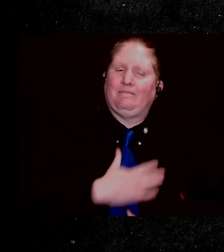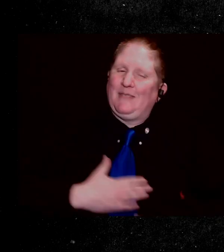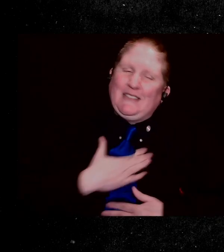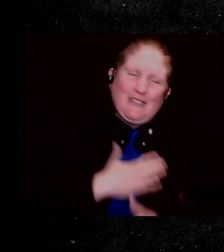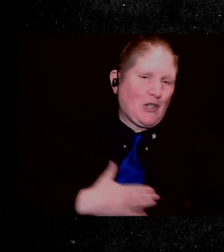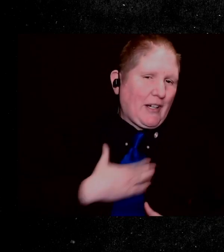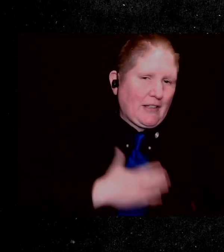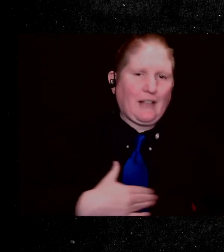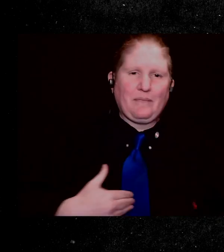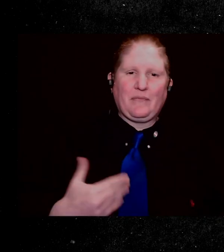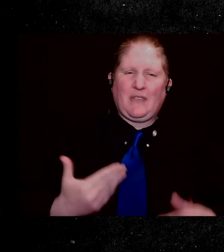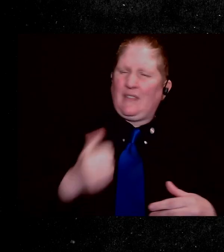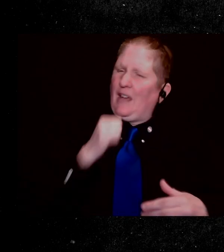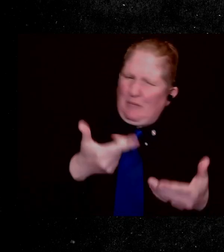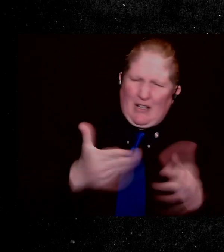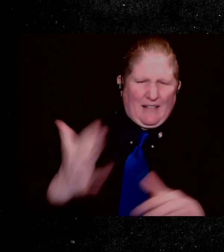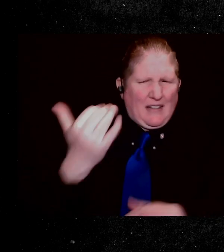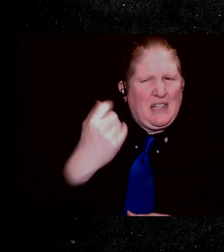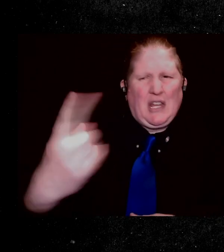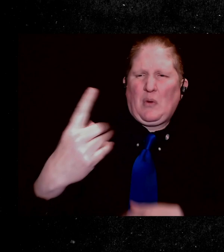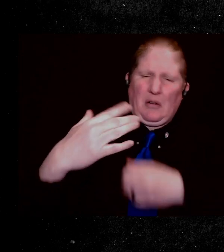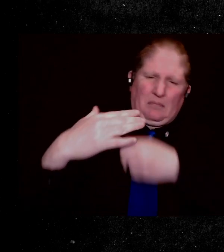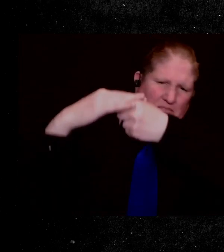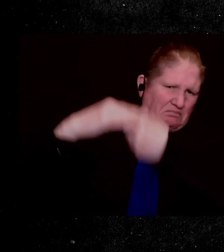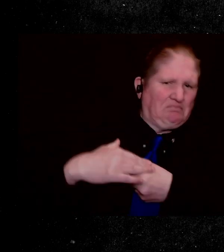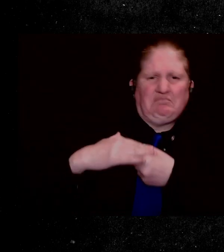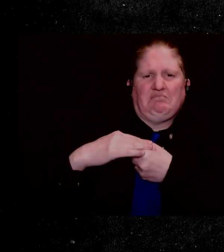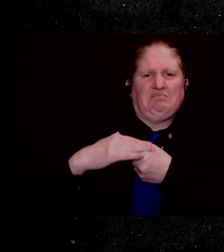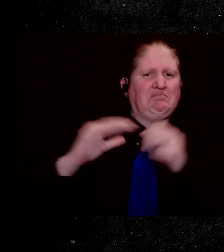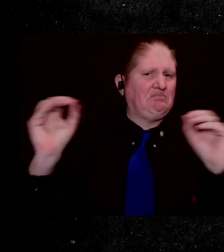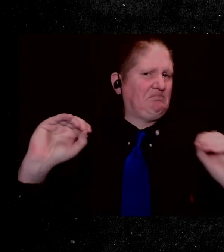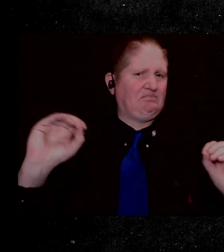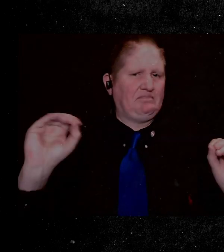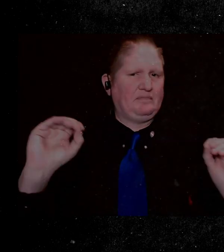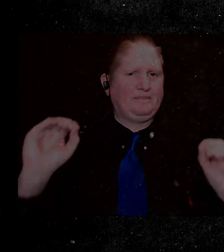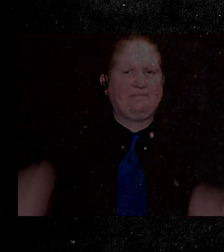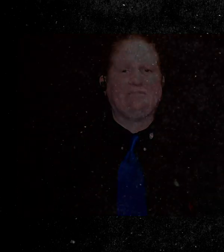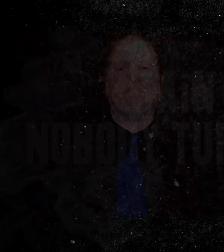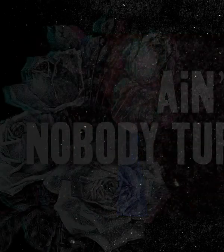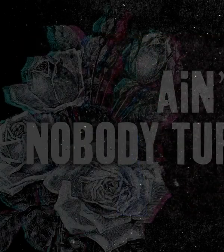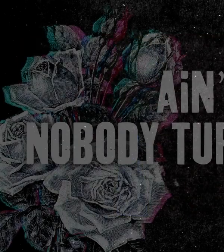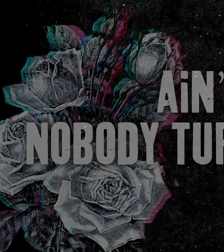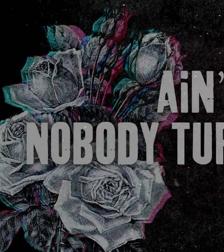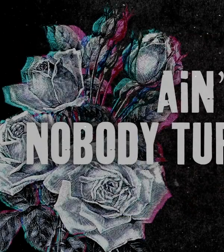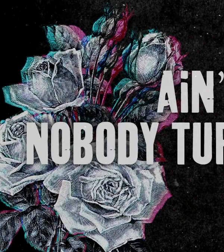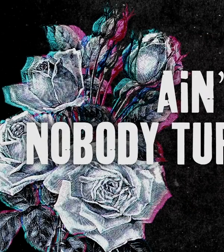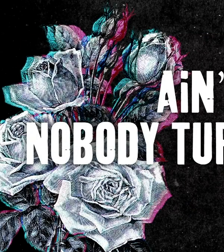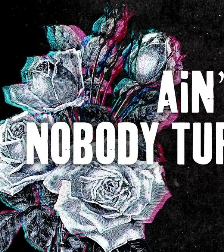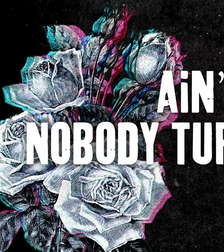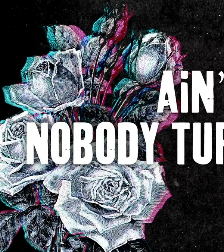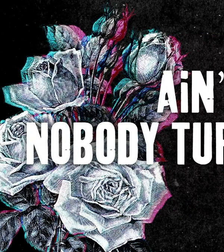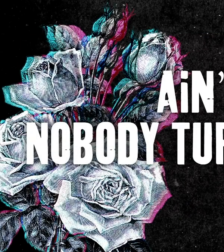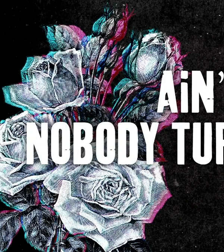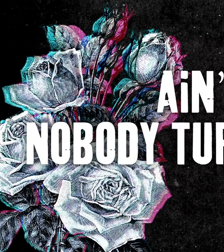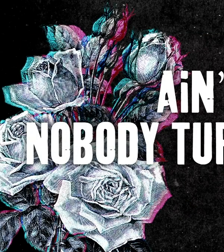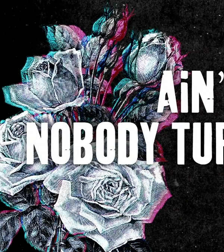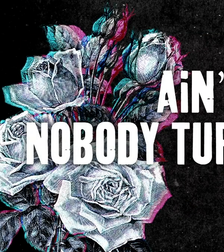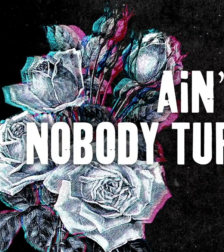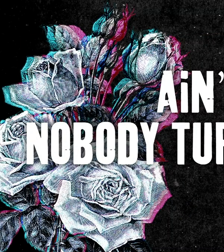Por favor, disfruta. "No Voy a Dejar que Nadie Me Cambie"